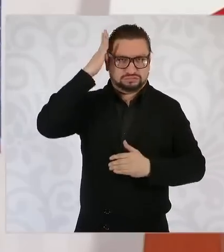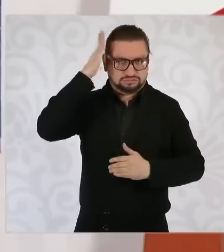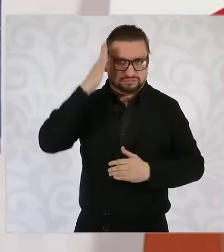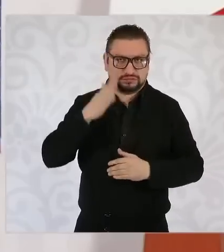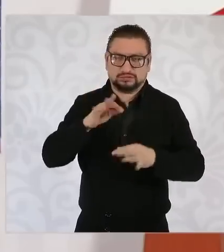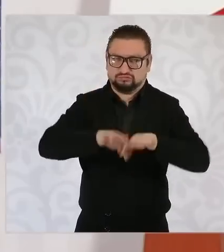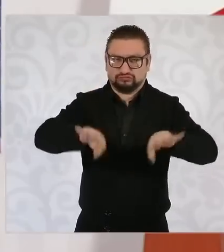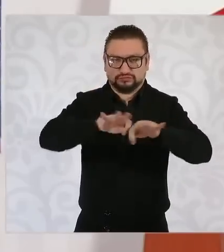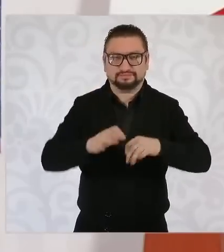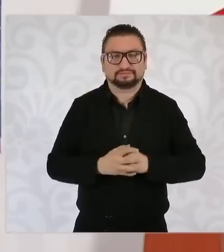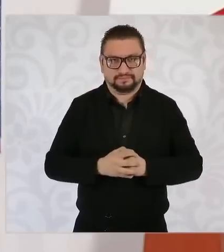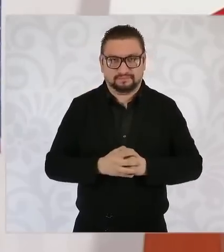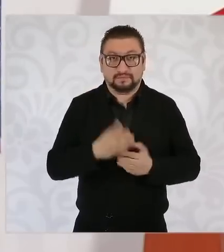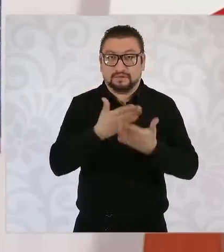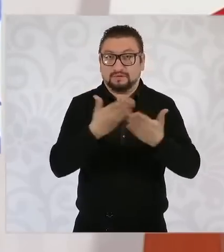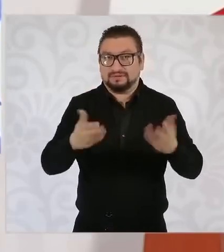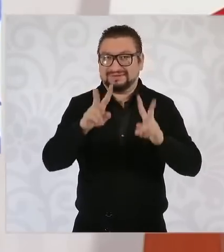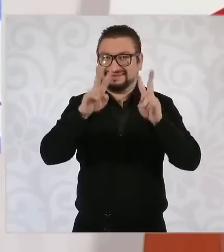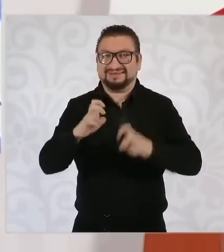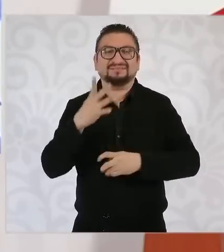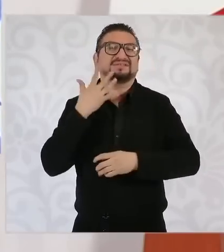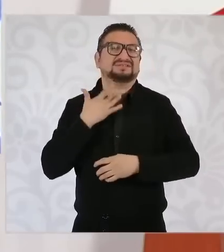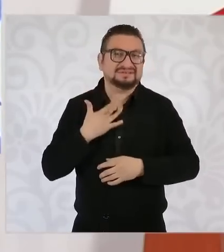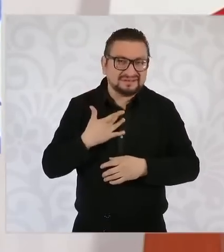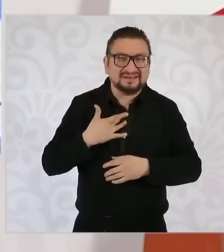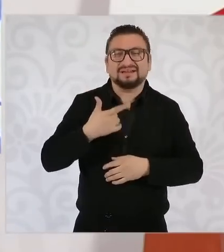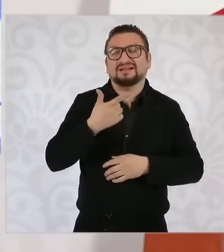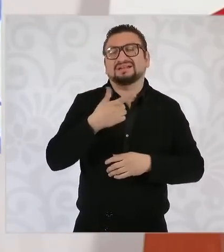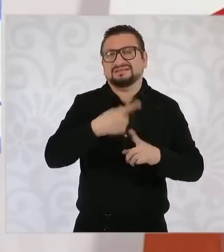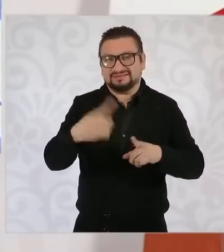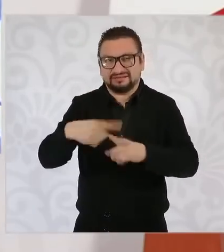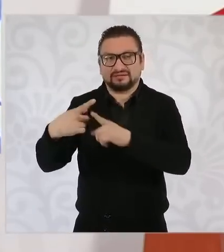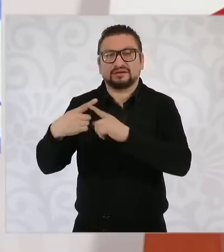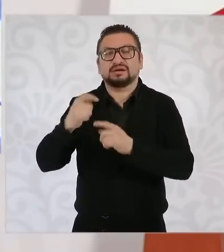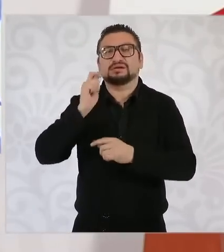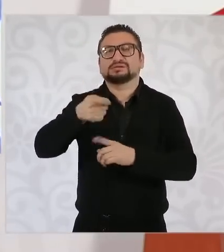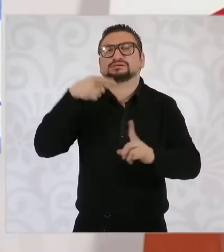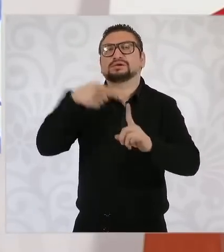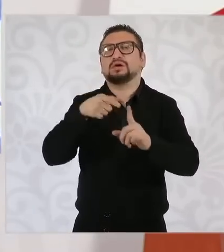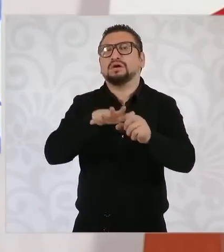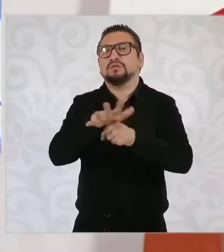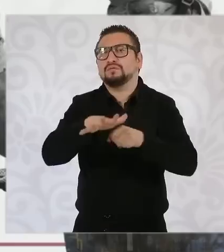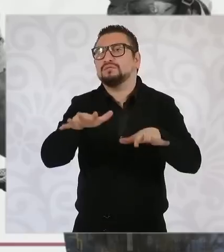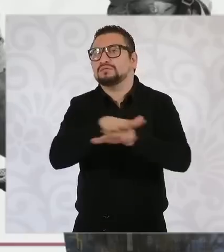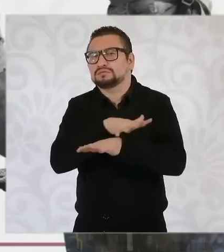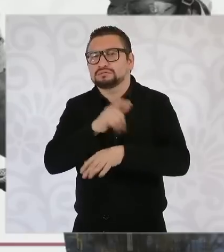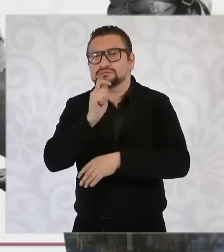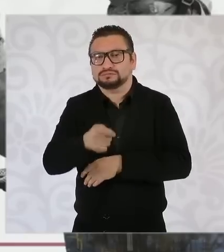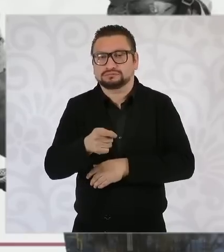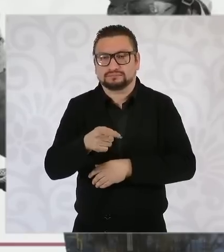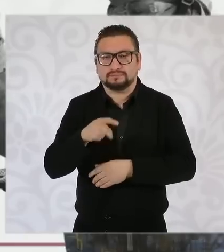al sector hidrocarburos los principales cambios están enfocados también en fortalecer a Pemex